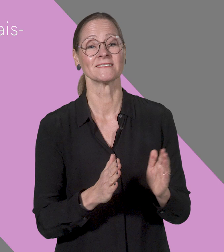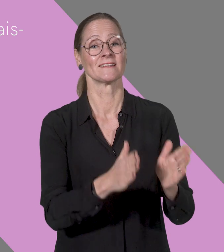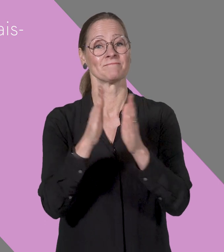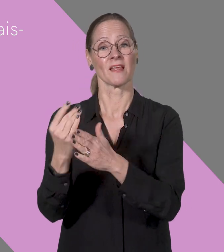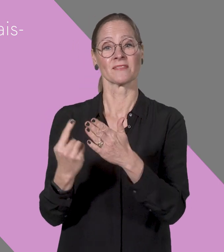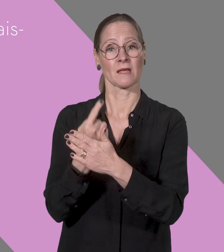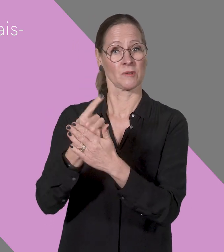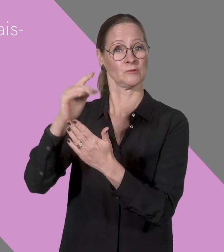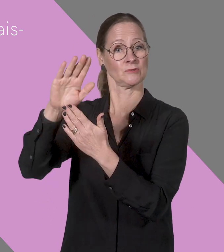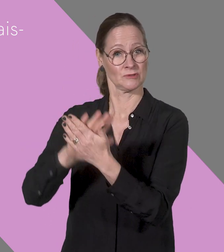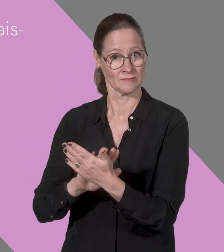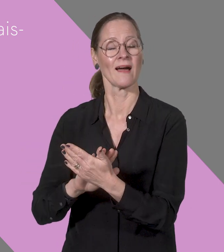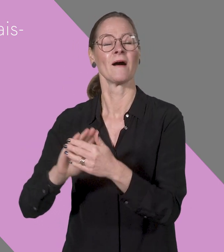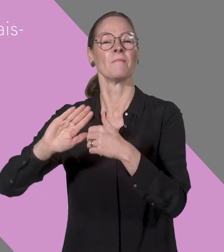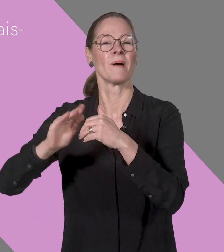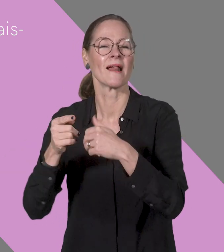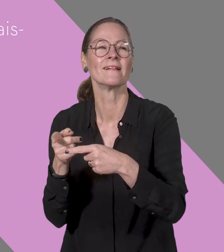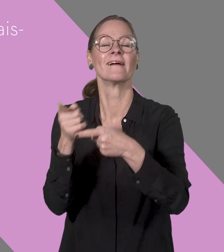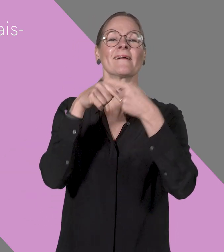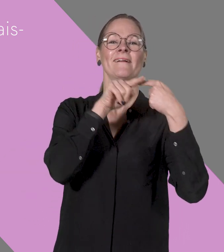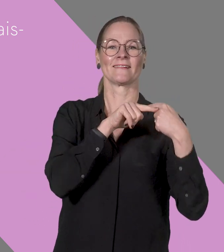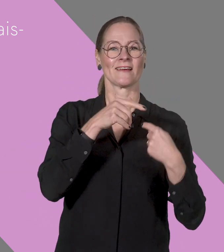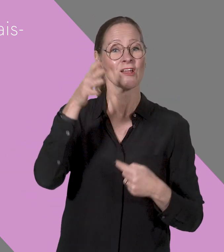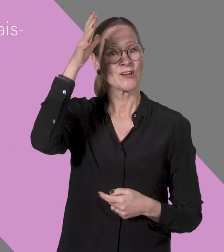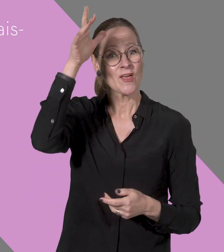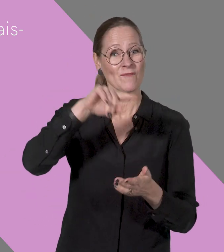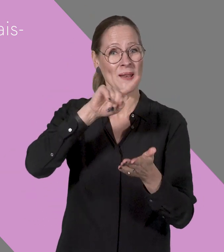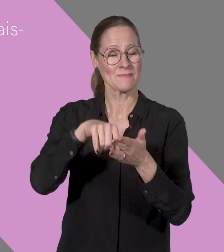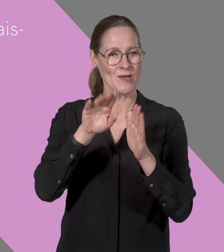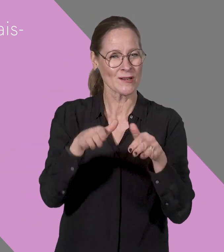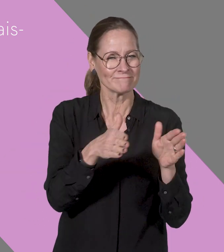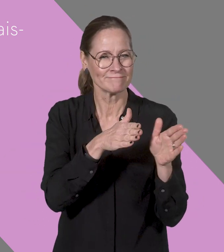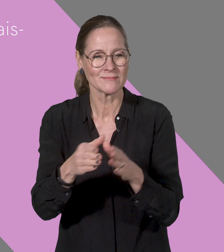Tapahtumasivuilla palataan Rovaniemellä järjestettyyn -